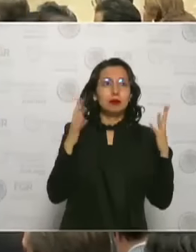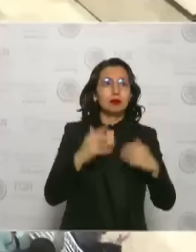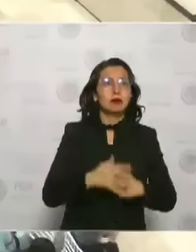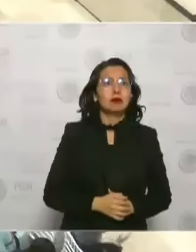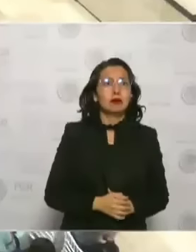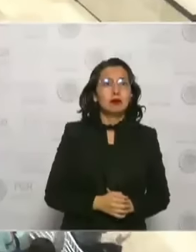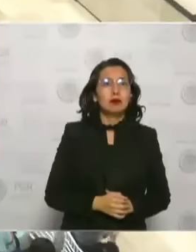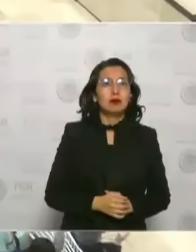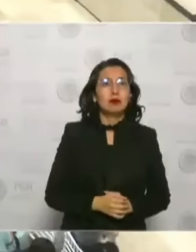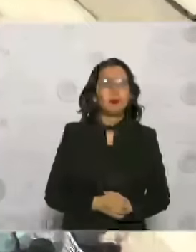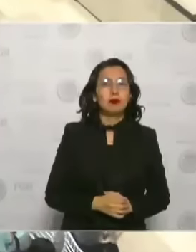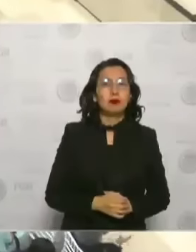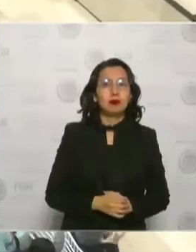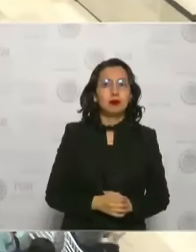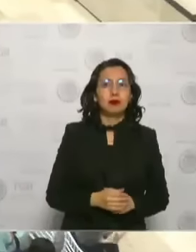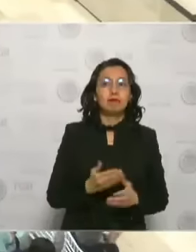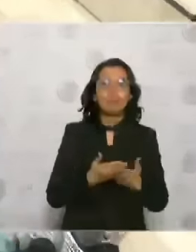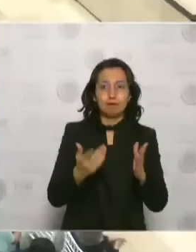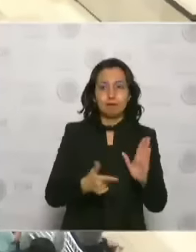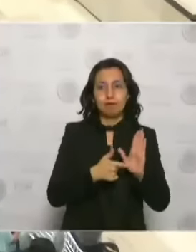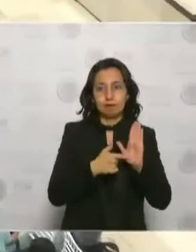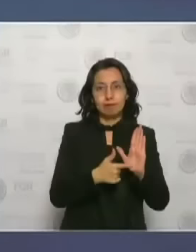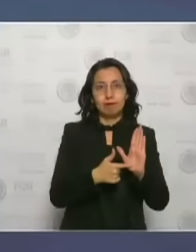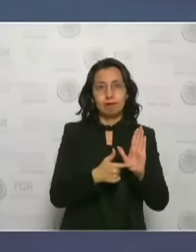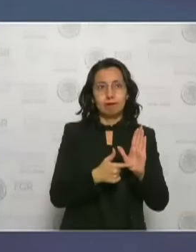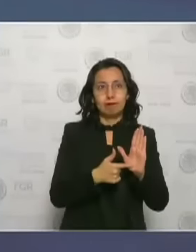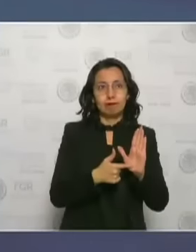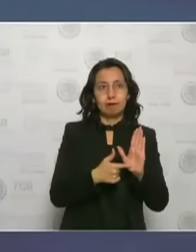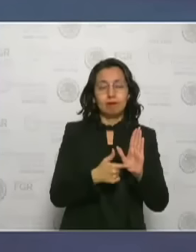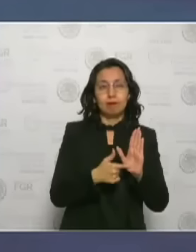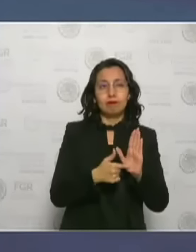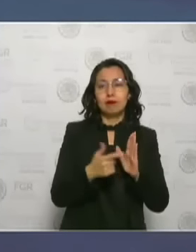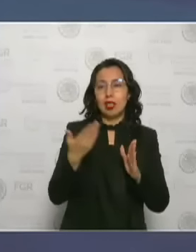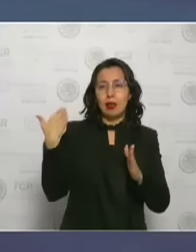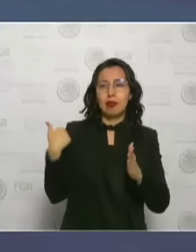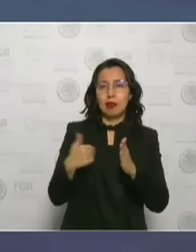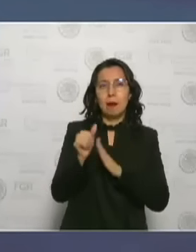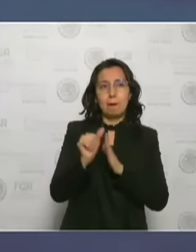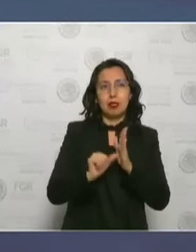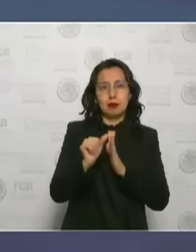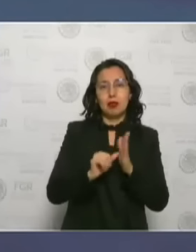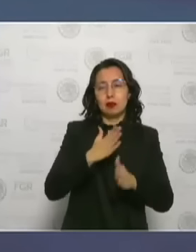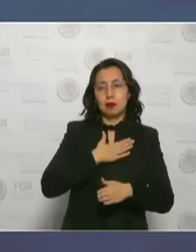Les comparto que durante los casi meses de mi trabajo al frente de la fiscalía,